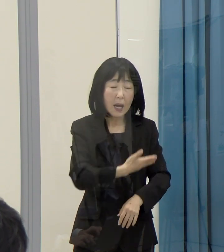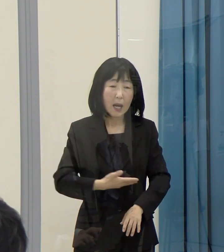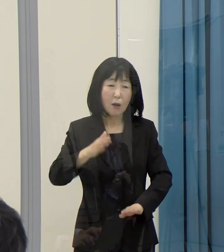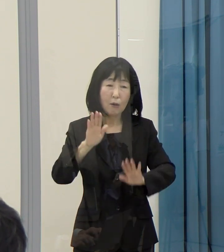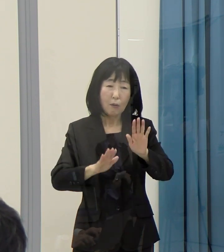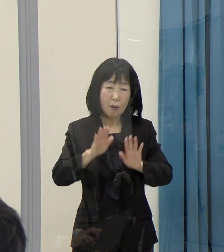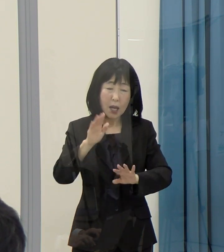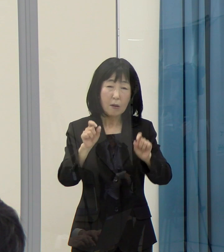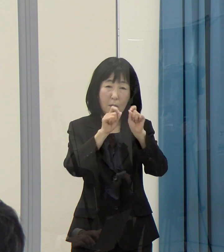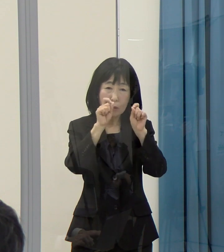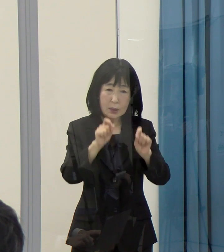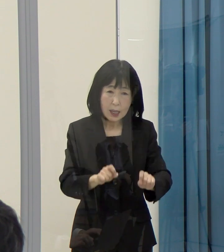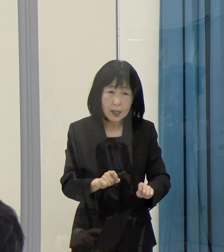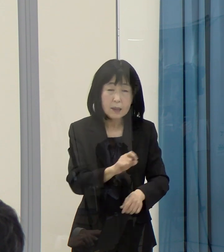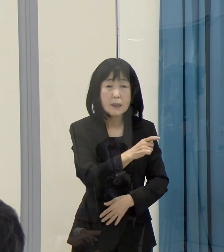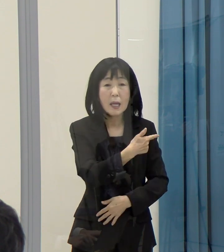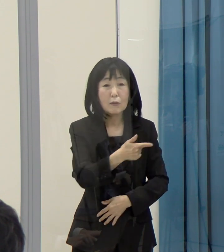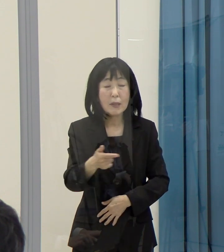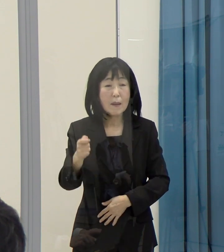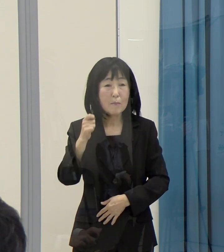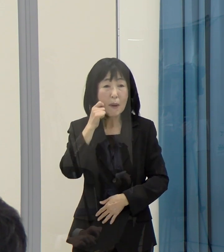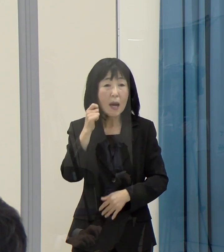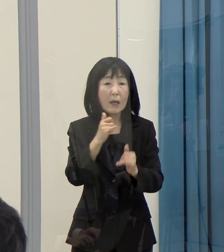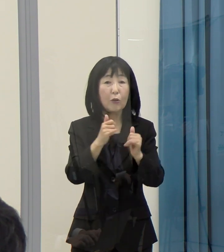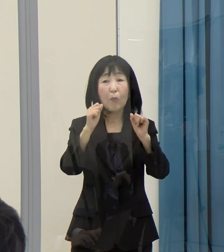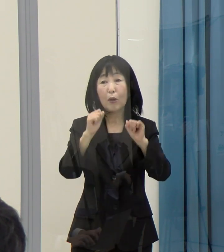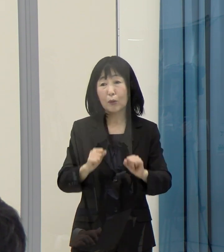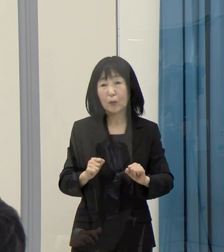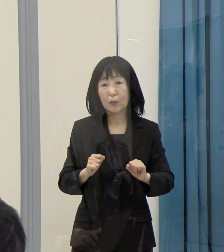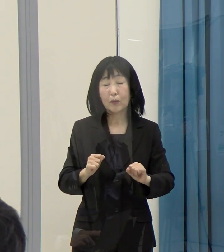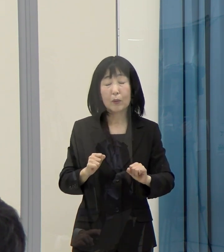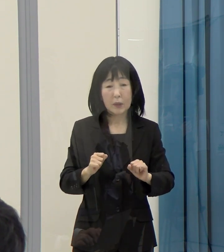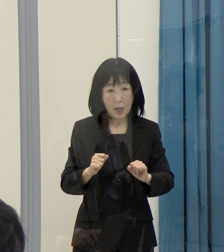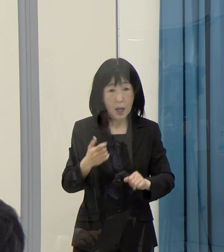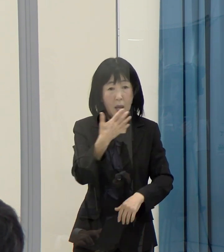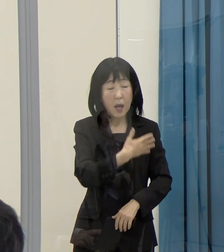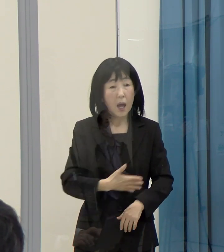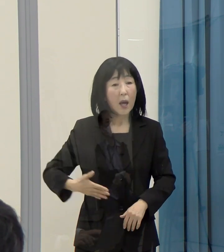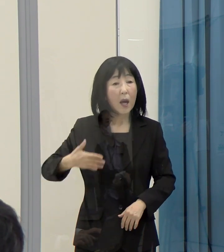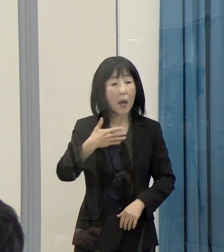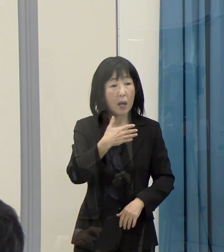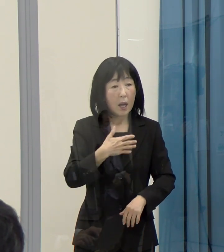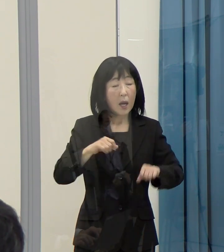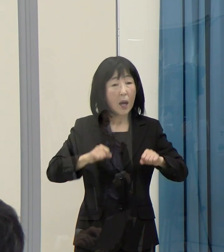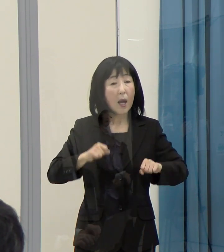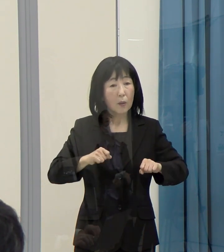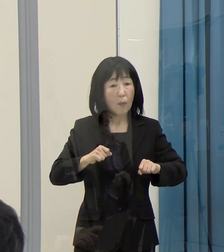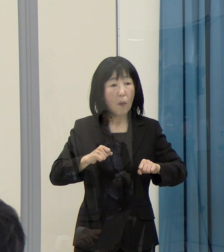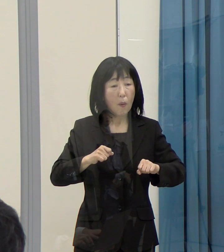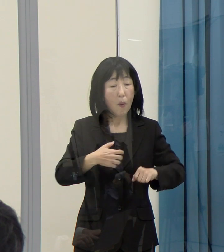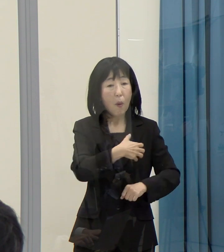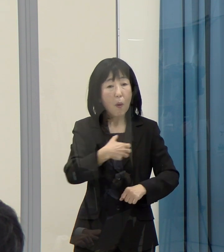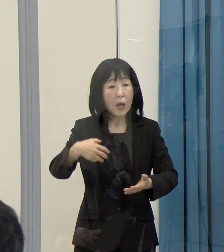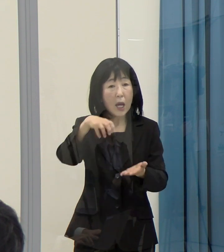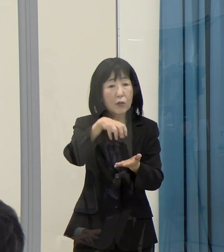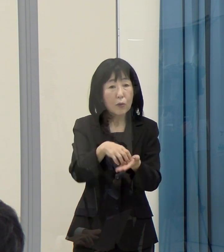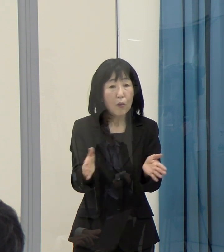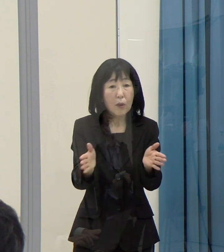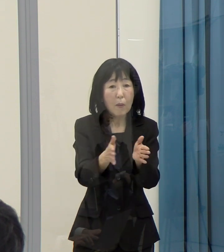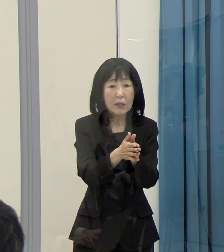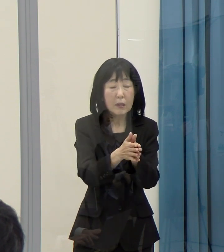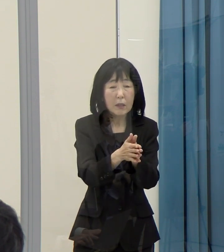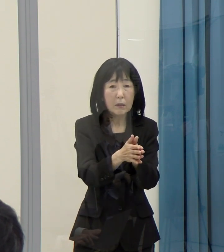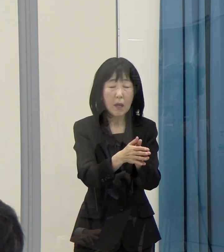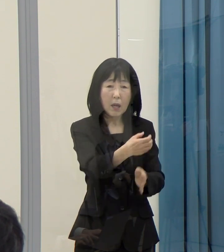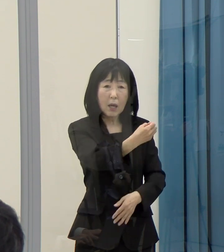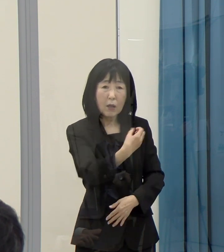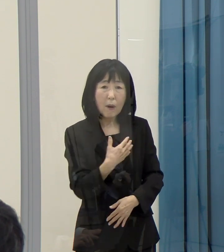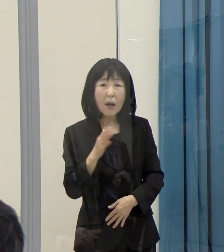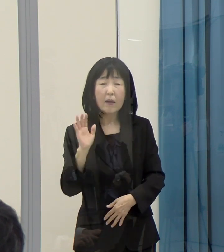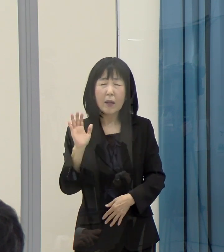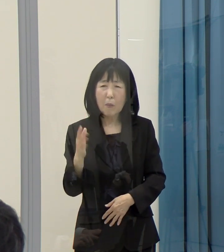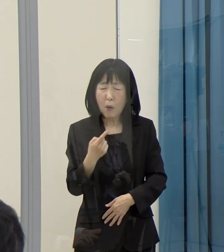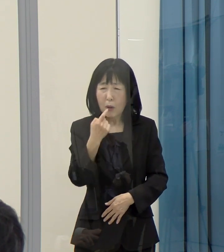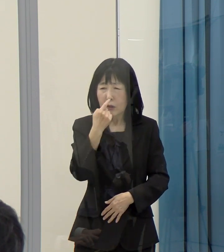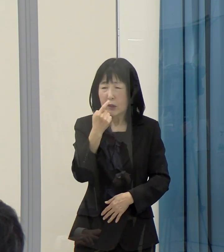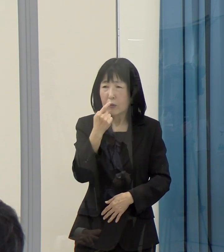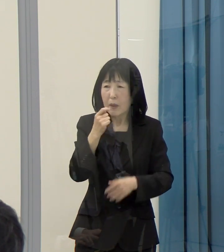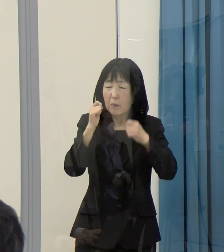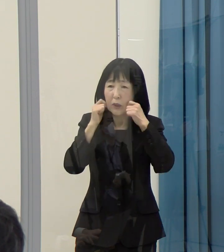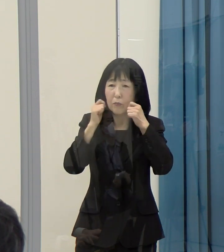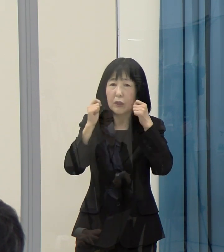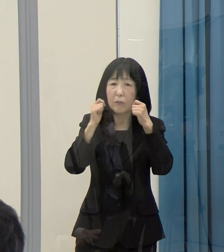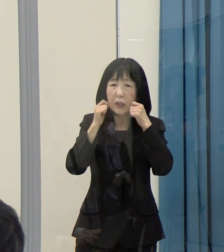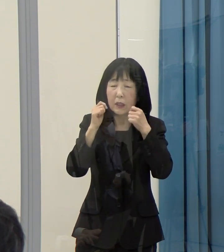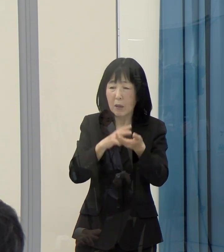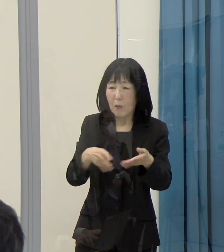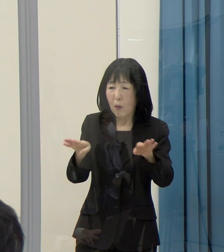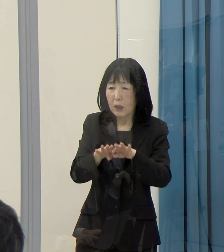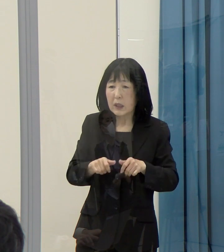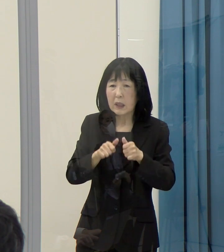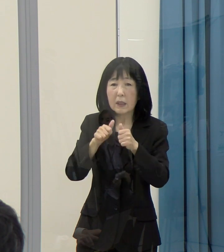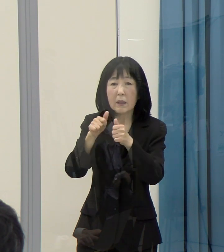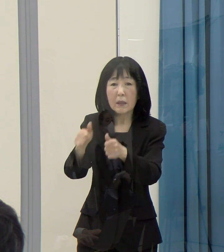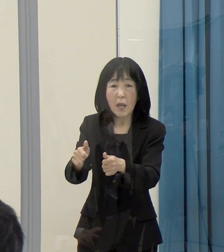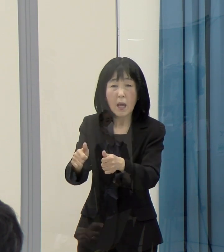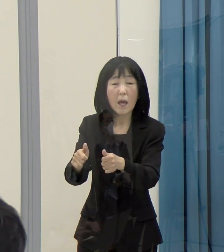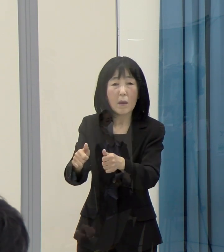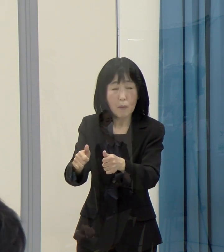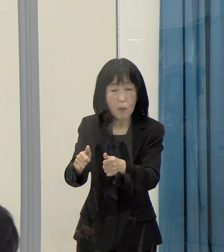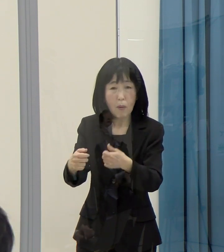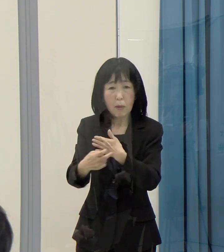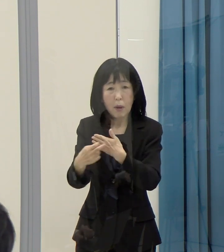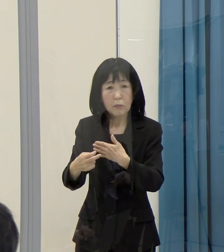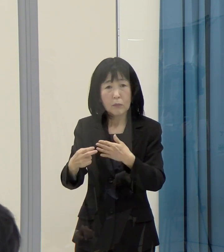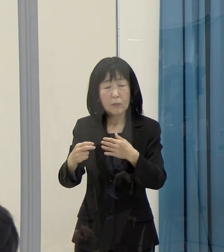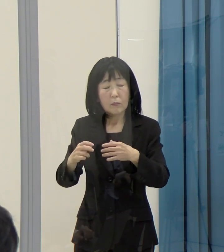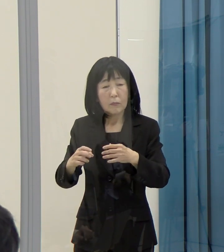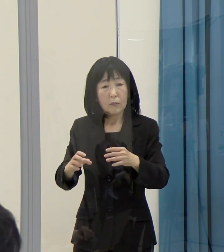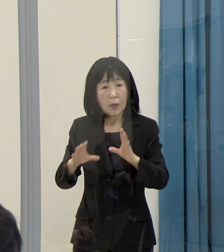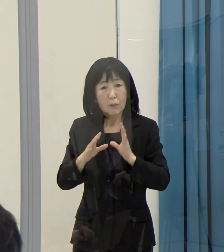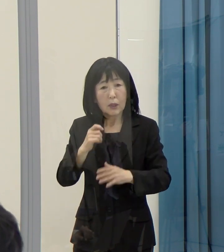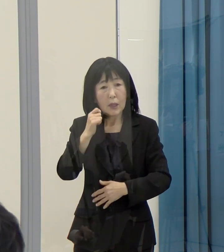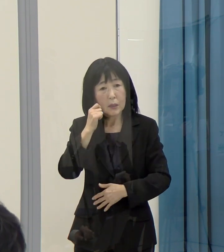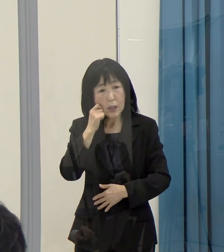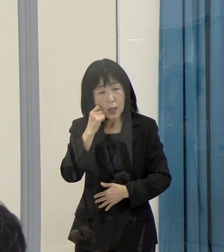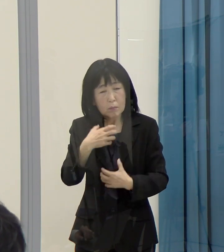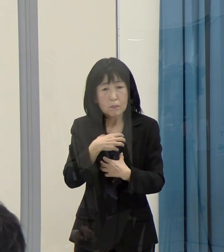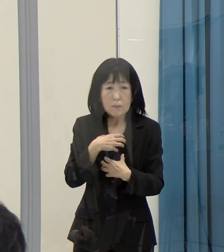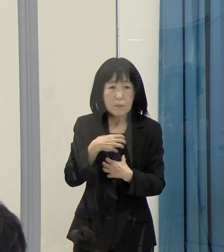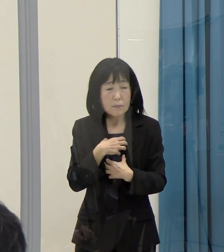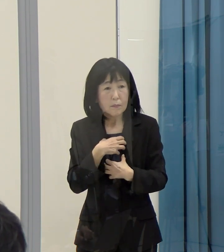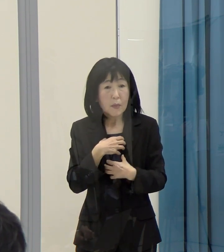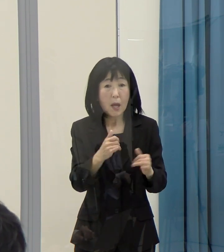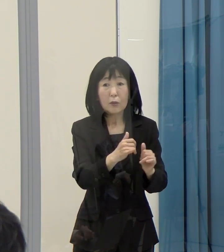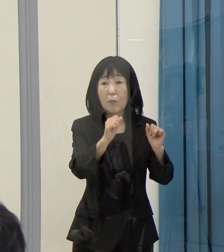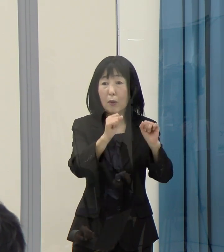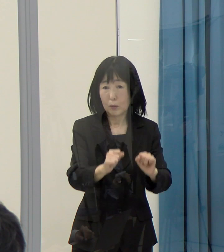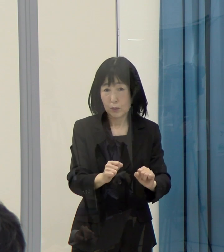そういった方が健康保険証と一体と言われても、それを持ってなければ病院に行けず、必要な医療が受けられないのではないかという懸念をお持ちになるかもしれない。